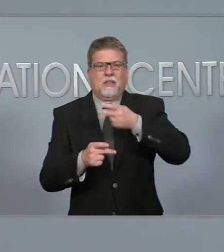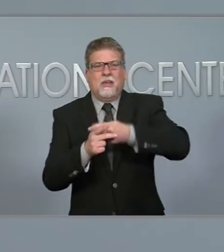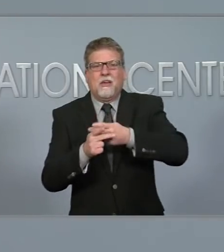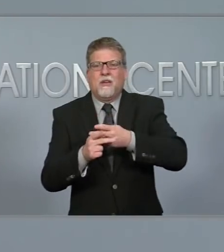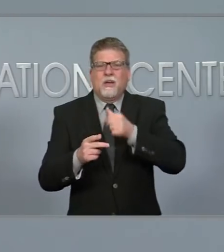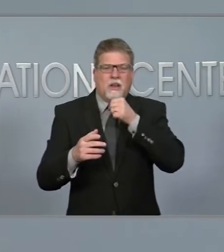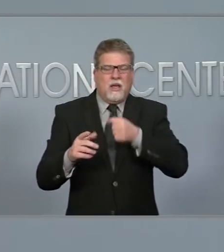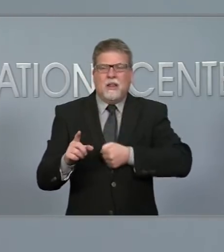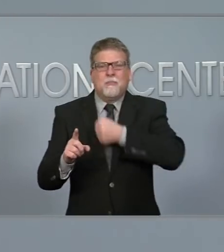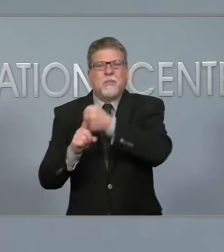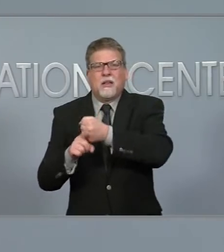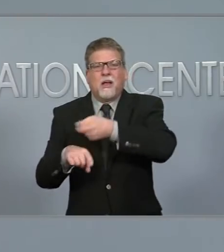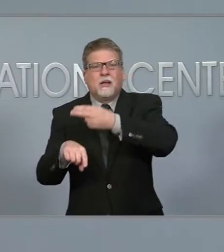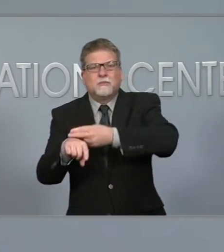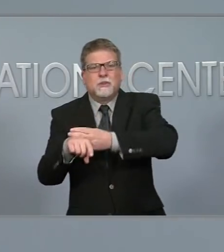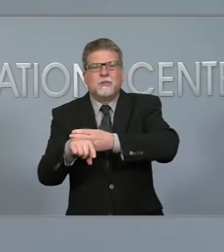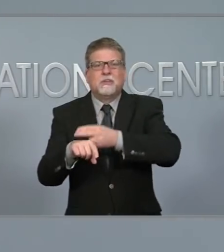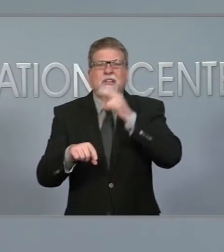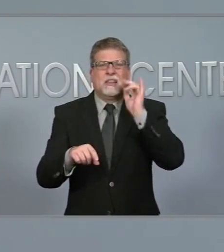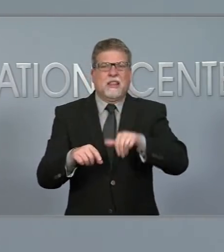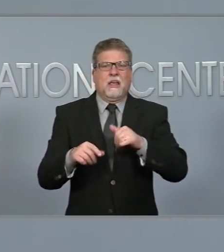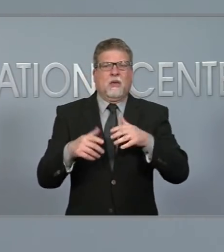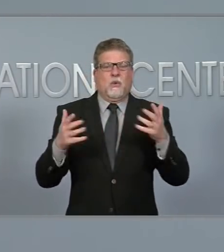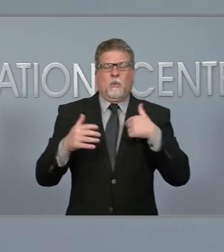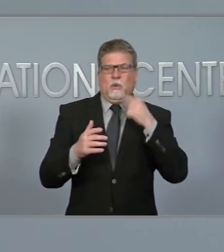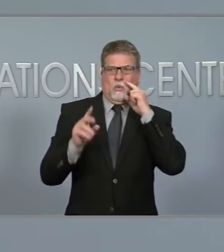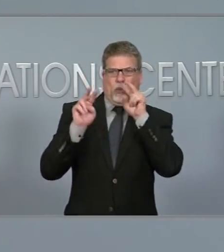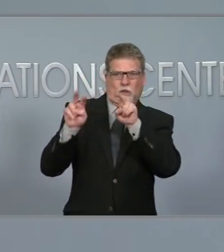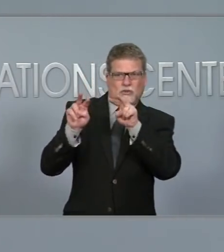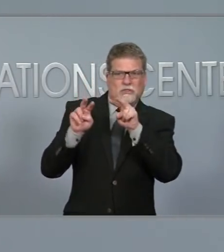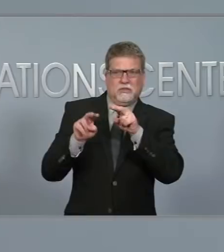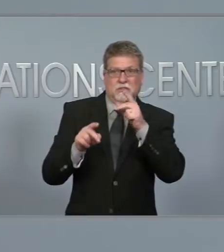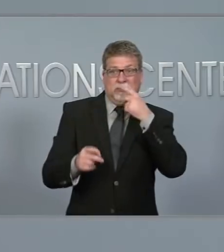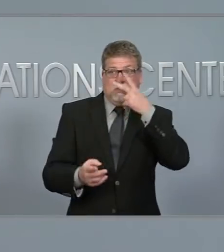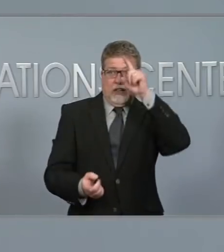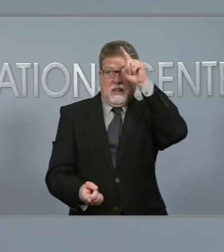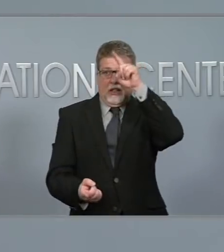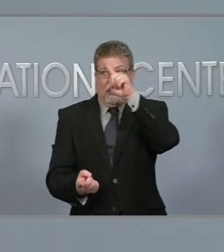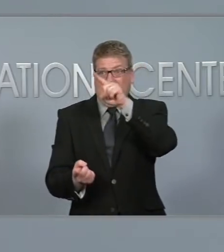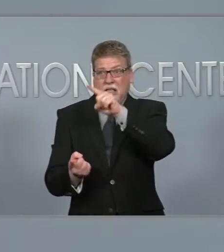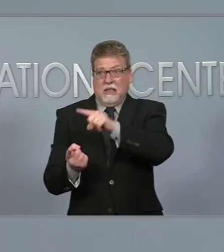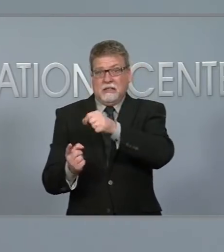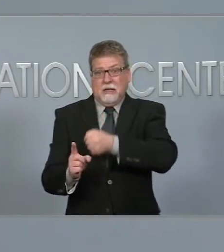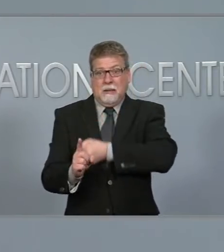Vemos unas enfermedades menos graves y estamos viendo la transmisión,